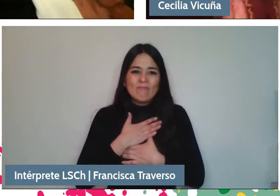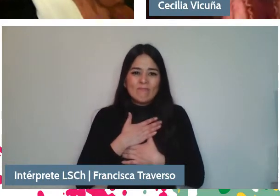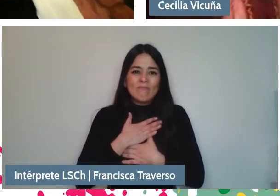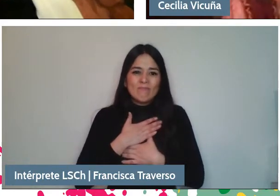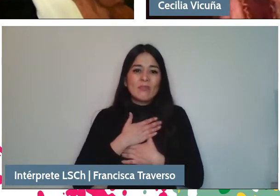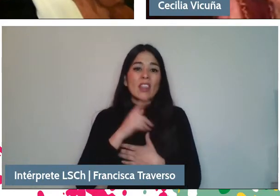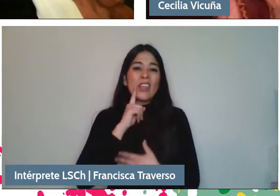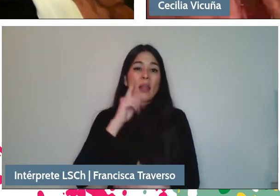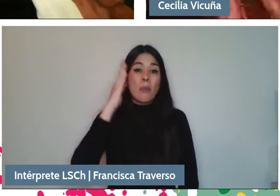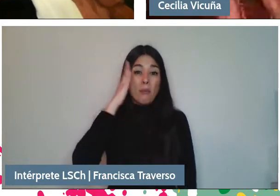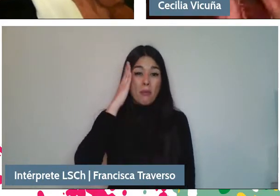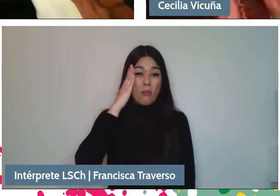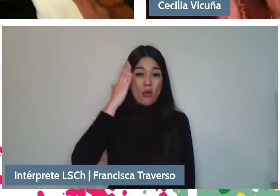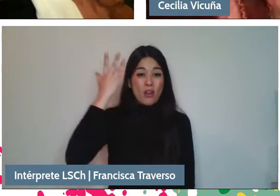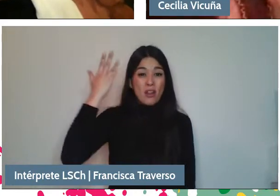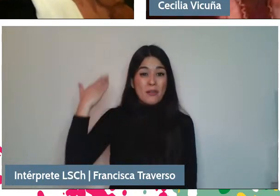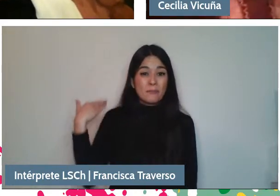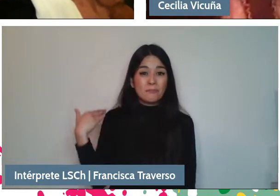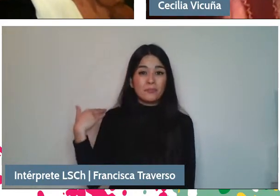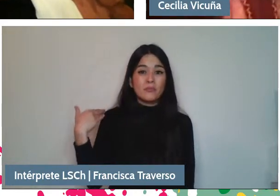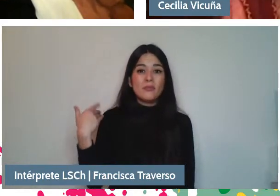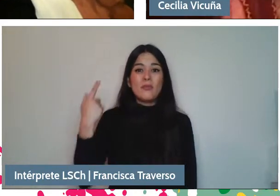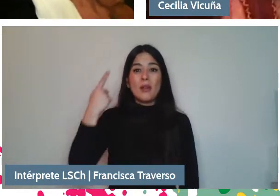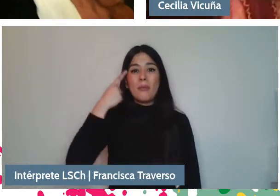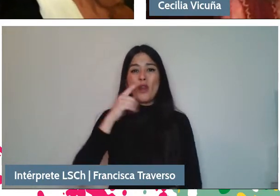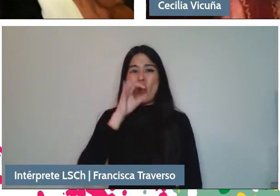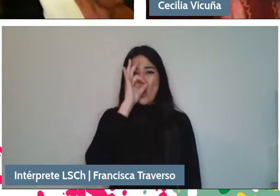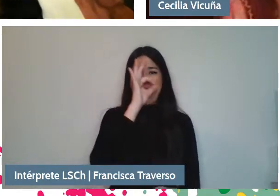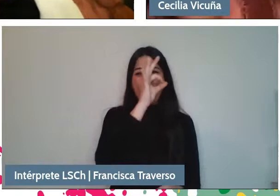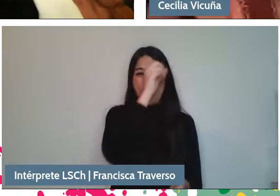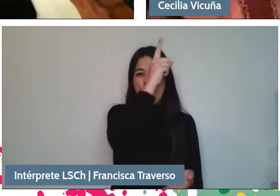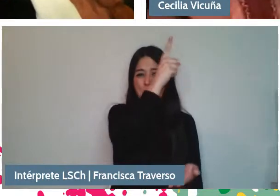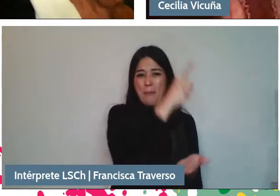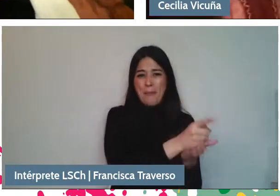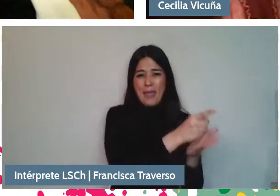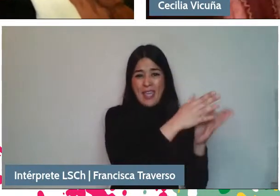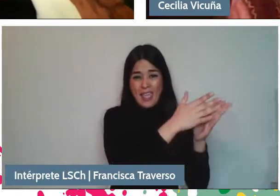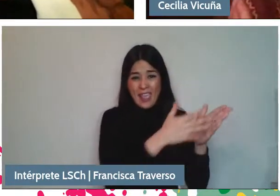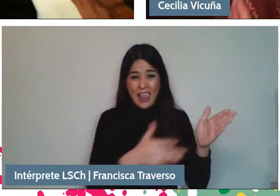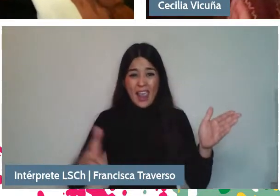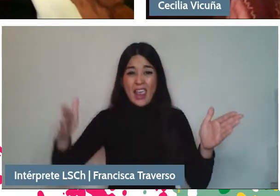Pero entre el golpe y el estallido nunca más lo había vuelto a ver.